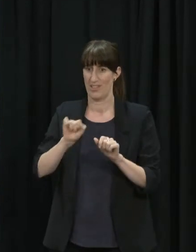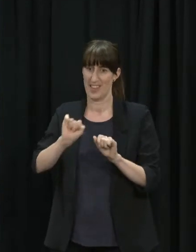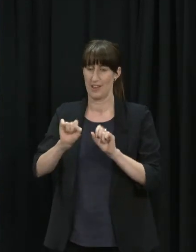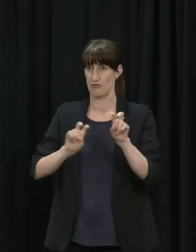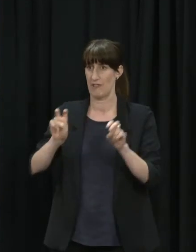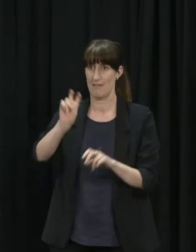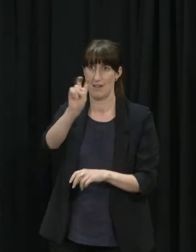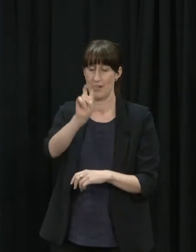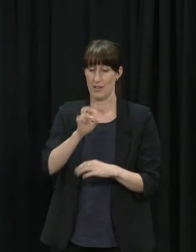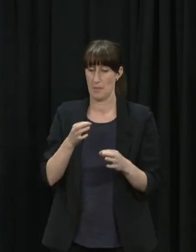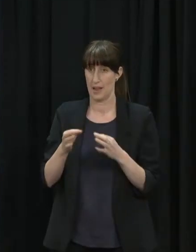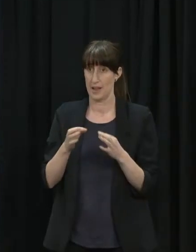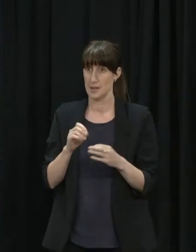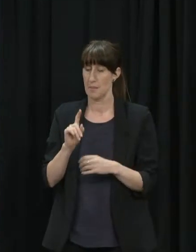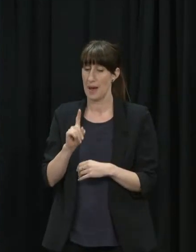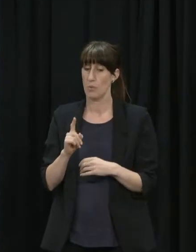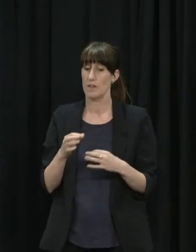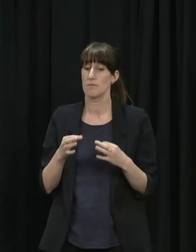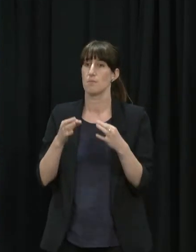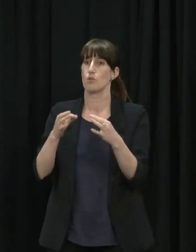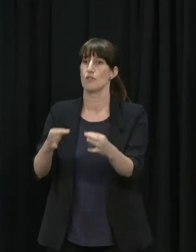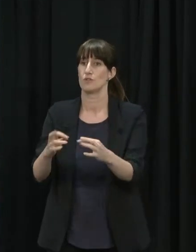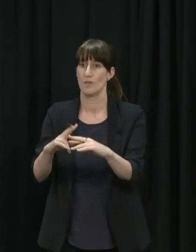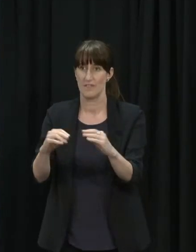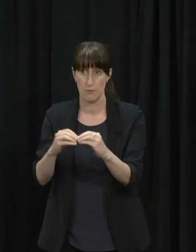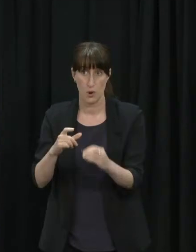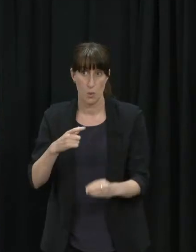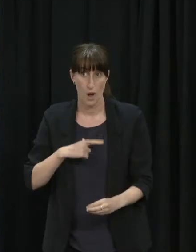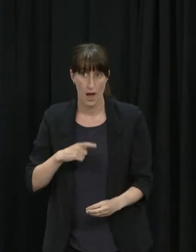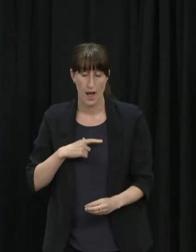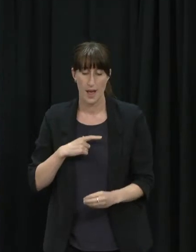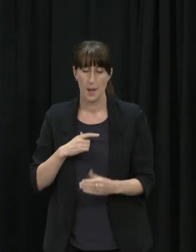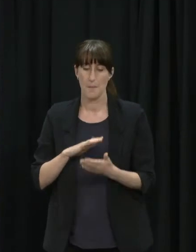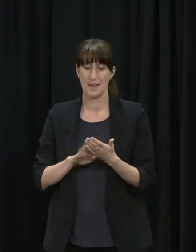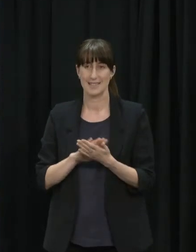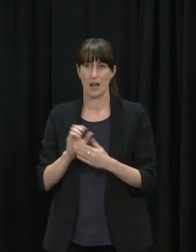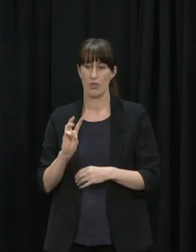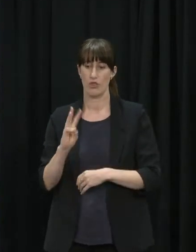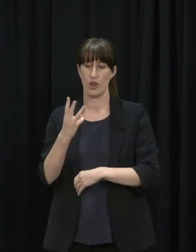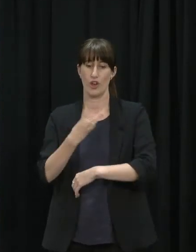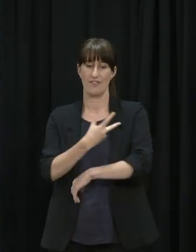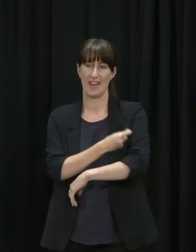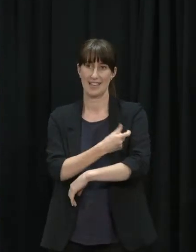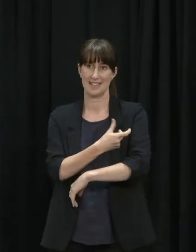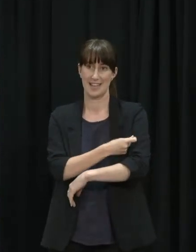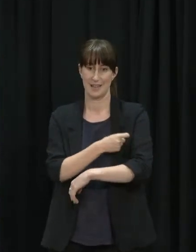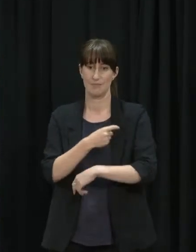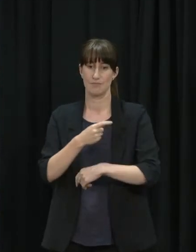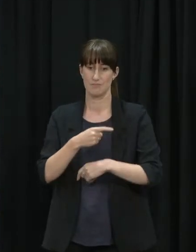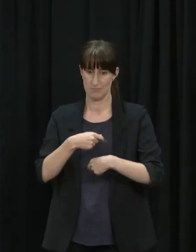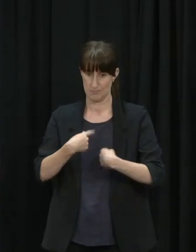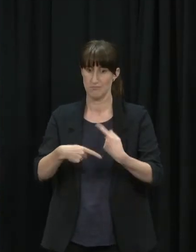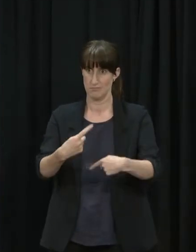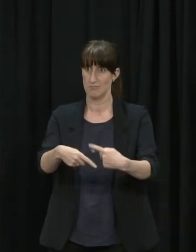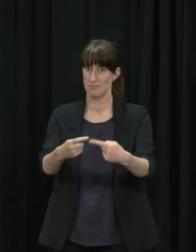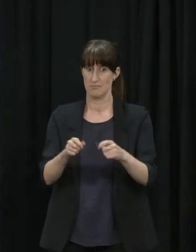tangata e te haerenga mahere ki